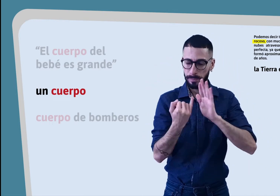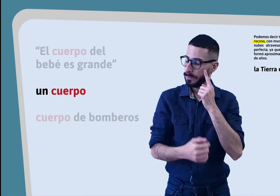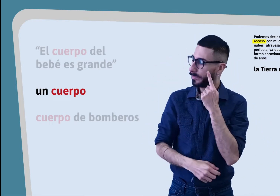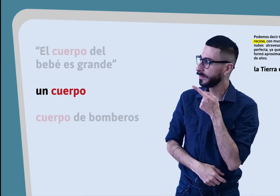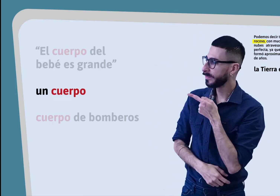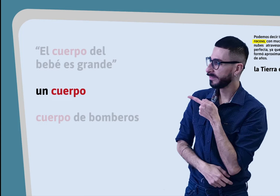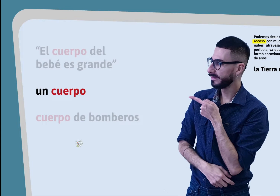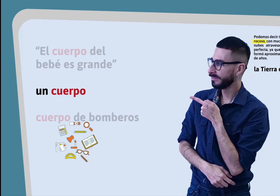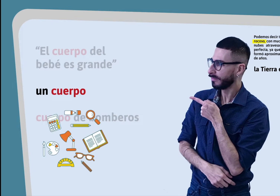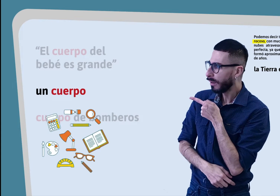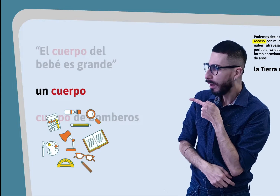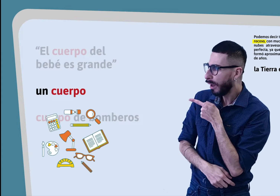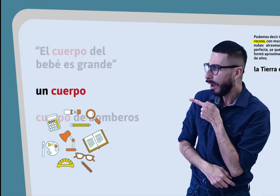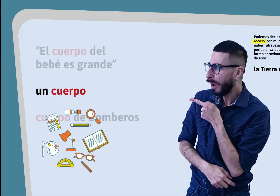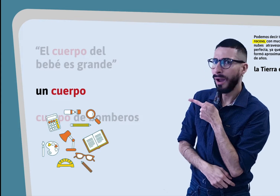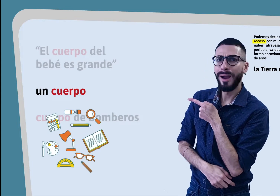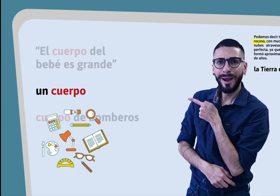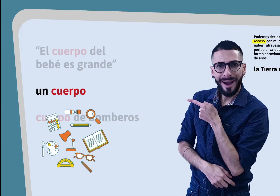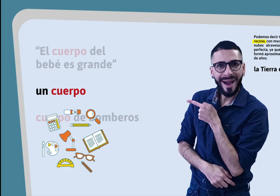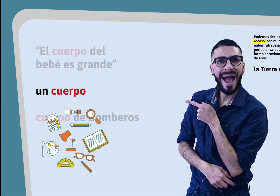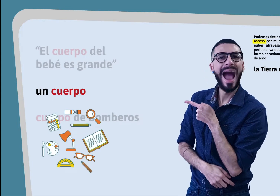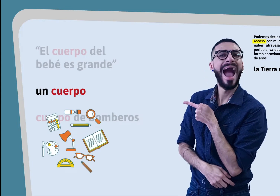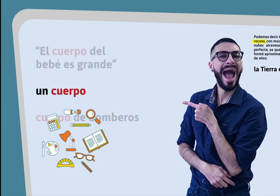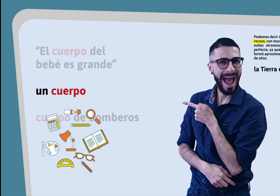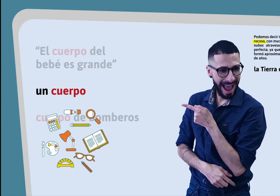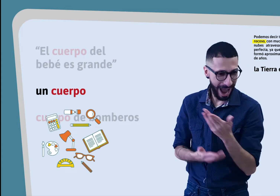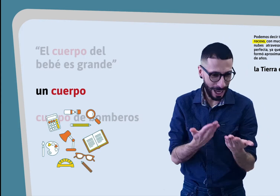Miren estas imágenes. Todas esas cosas son cuerpos.